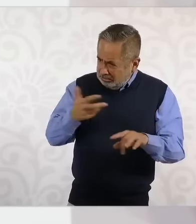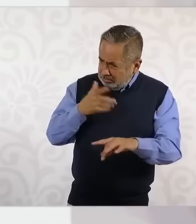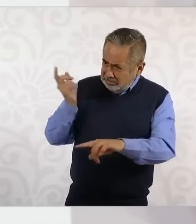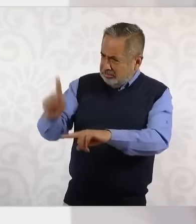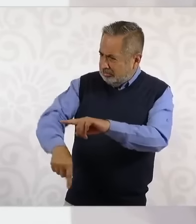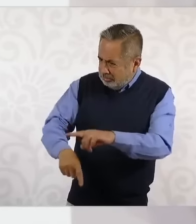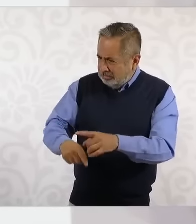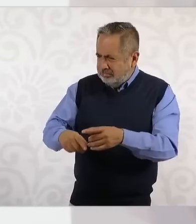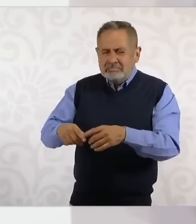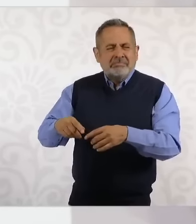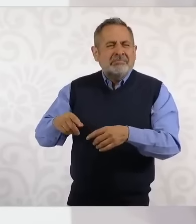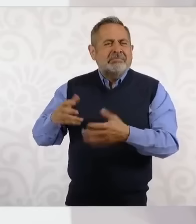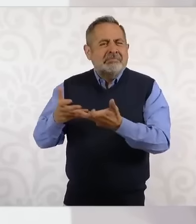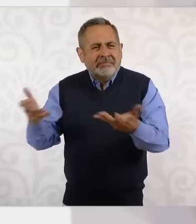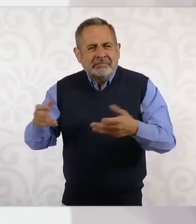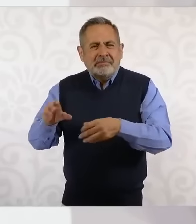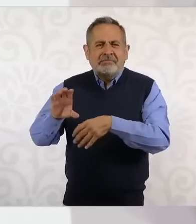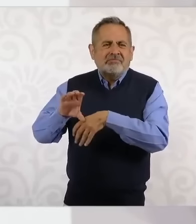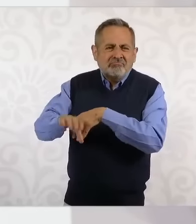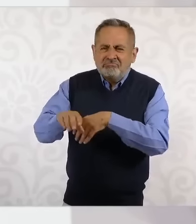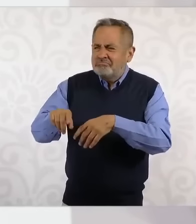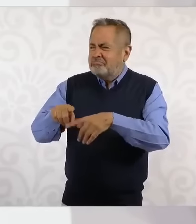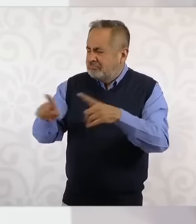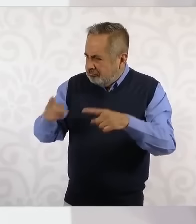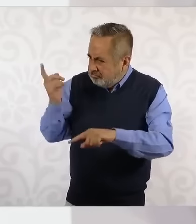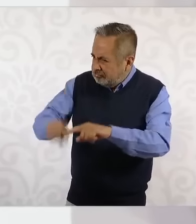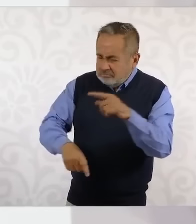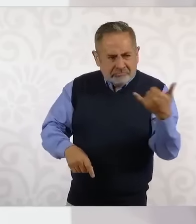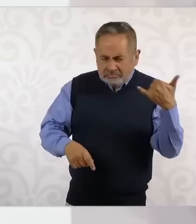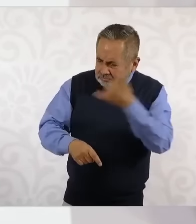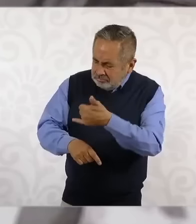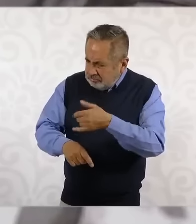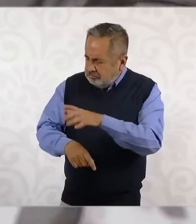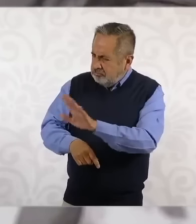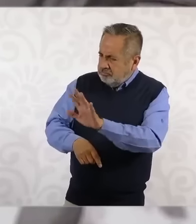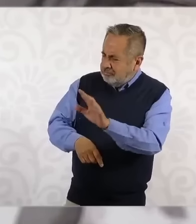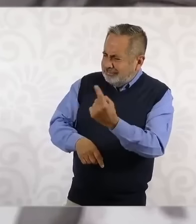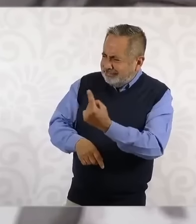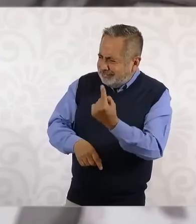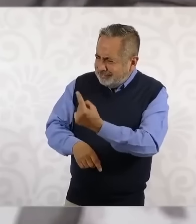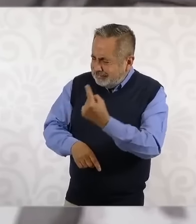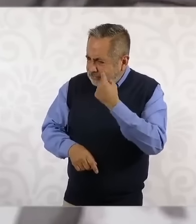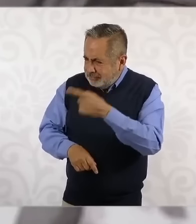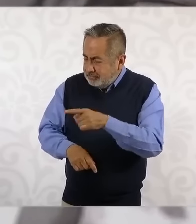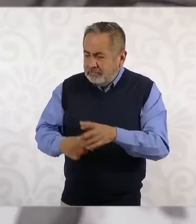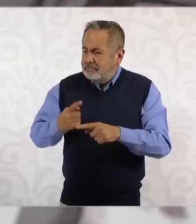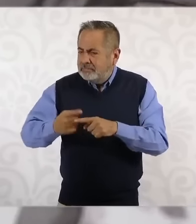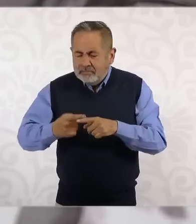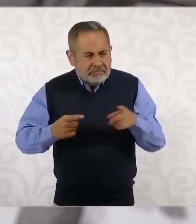quitar su tractor, su eh vivienda, si es que la habían puesto eh como parte del crédito.